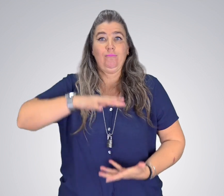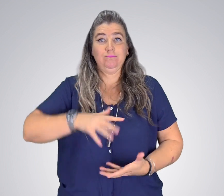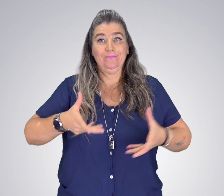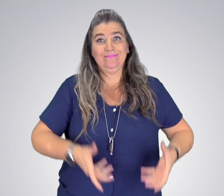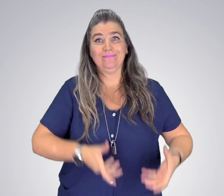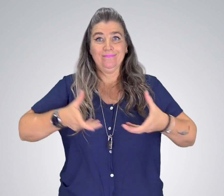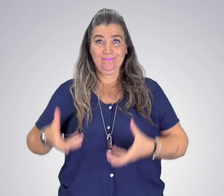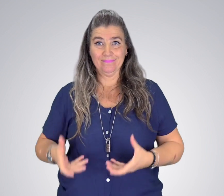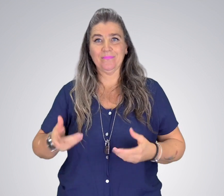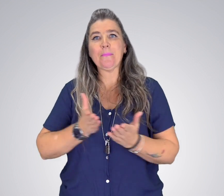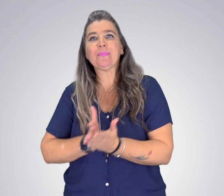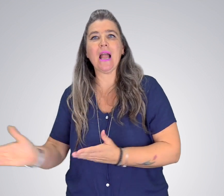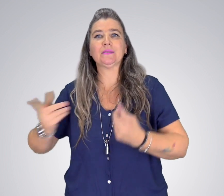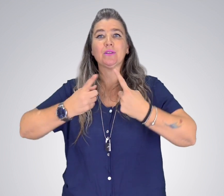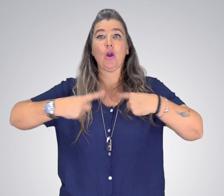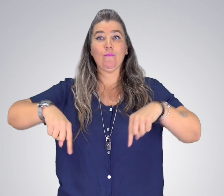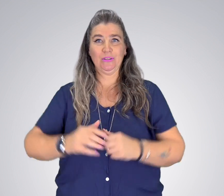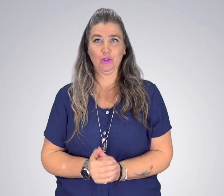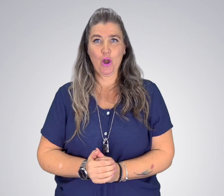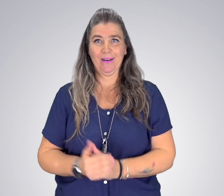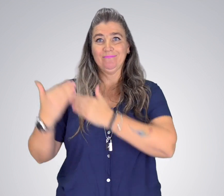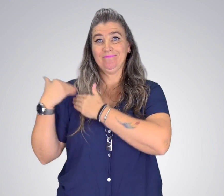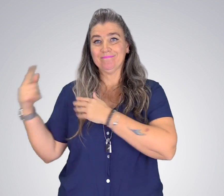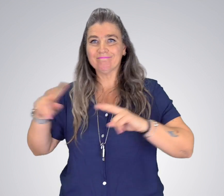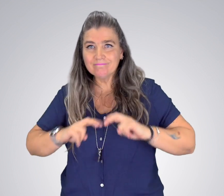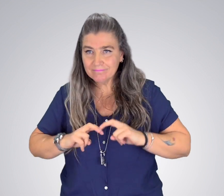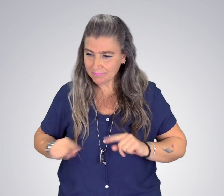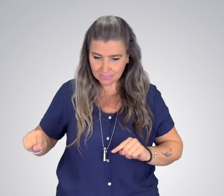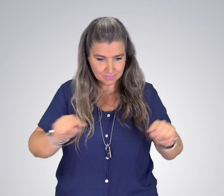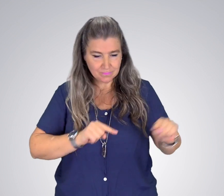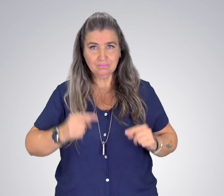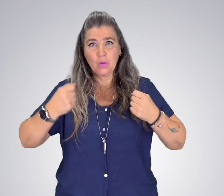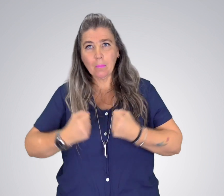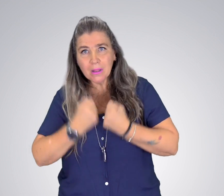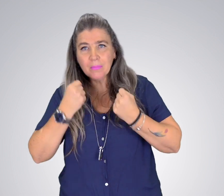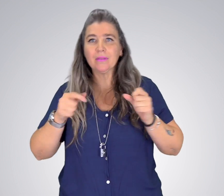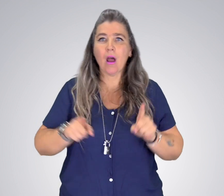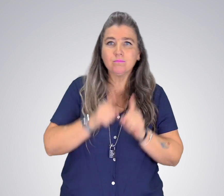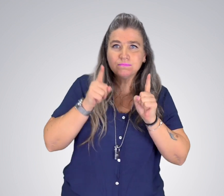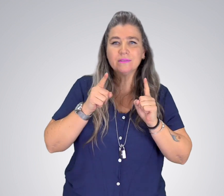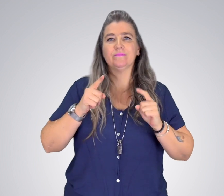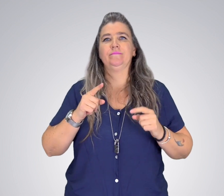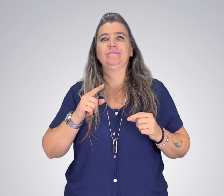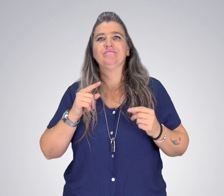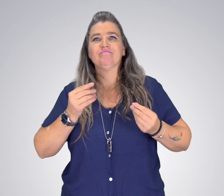le metterà a disposizione di una Commissione che sarà responsabile di valutare le proposte